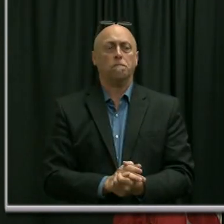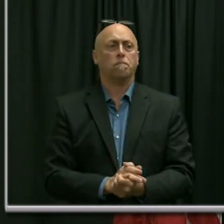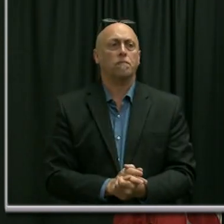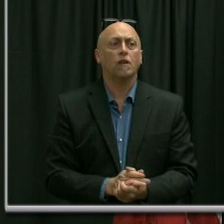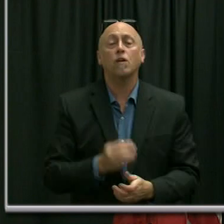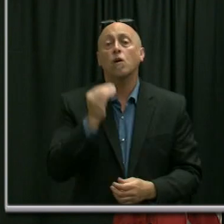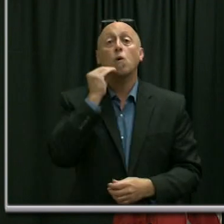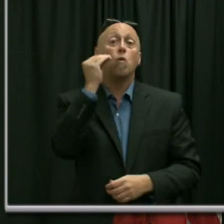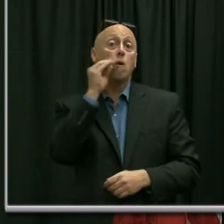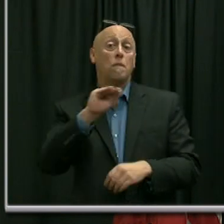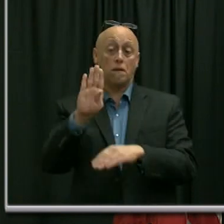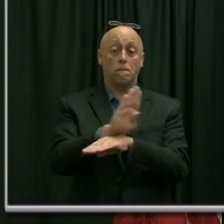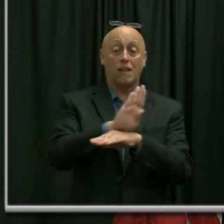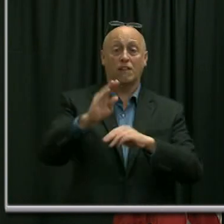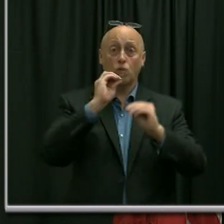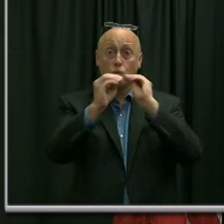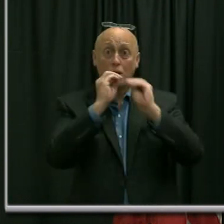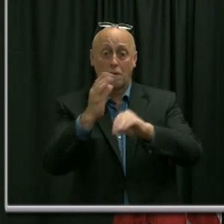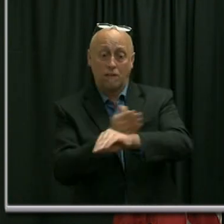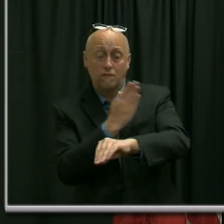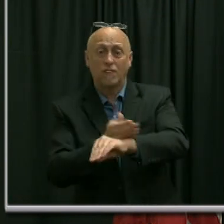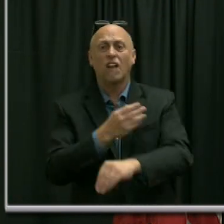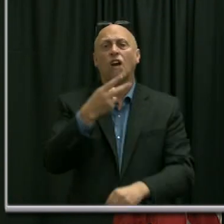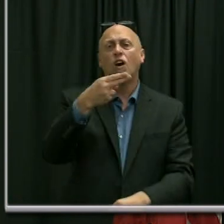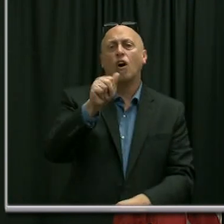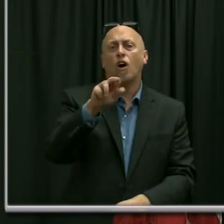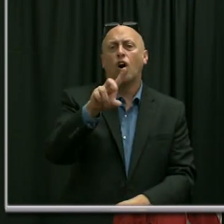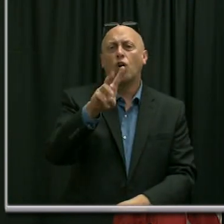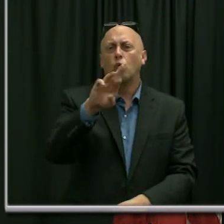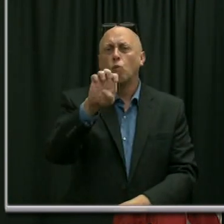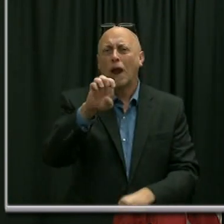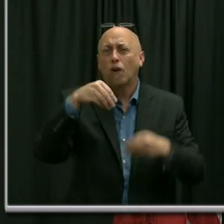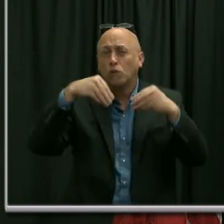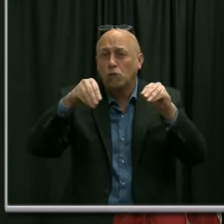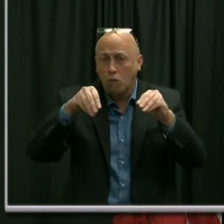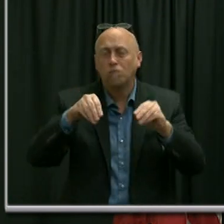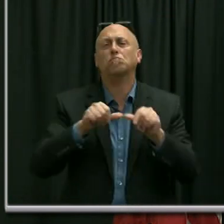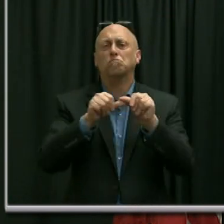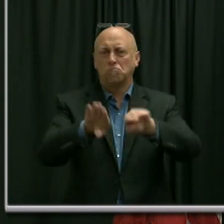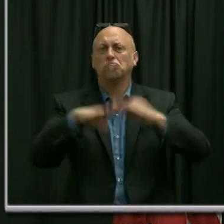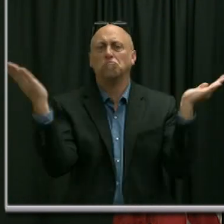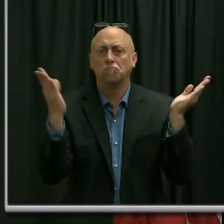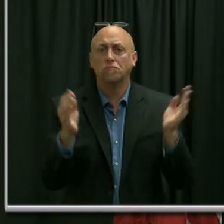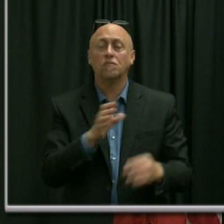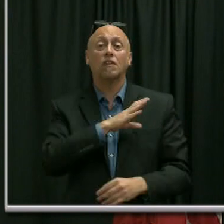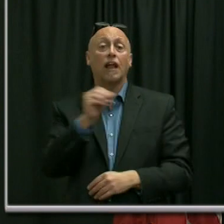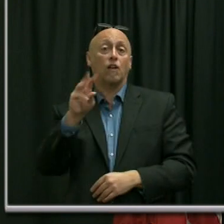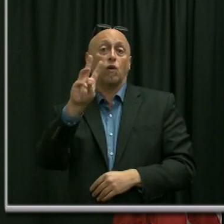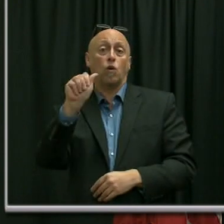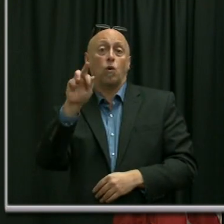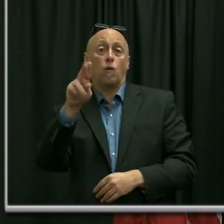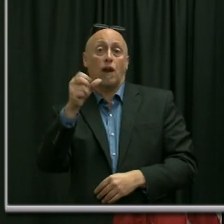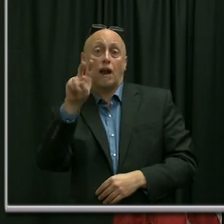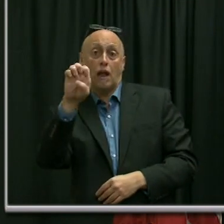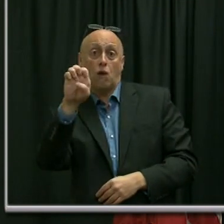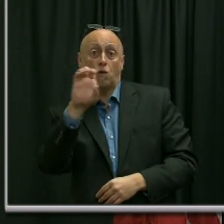AND DRY CLEANING SERVICES. HOME AND BUSINESS REPAIRS AND HARDWARE SUPPLY BUSINESSES WILL